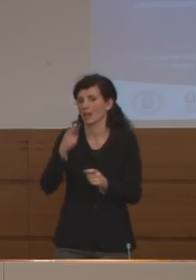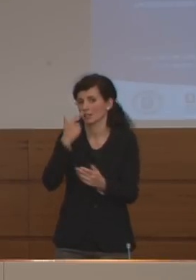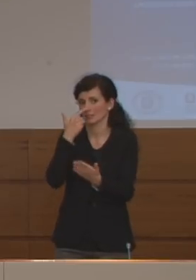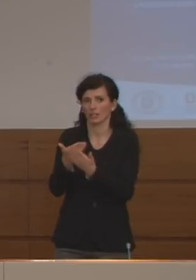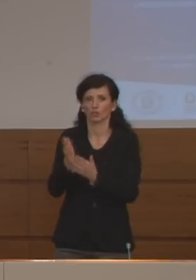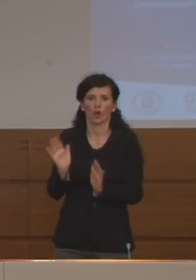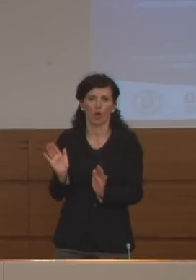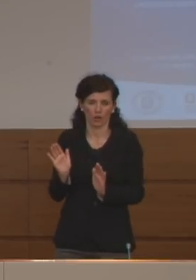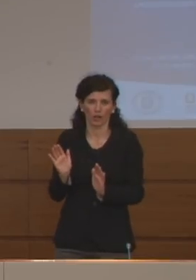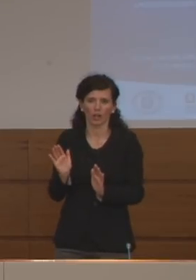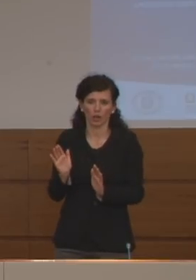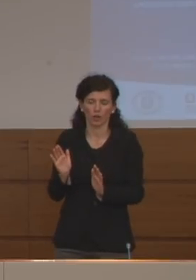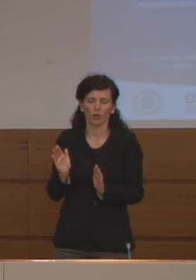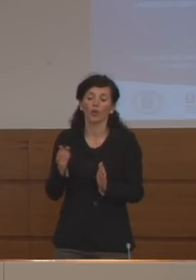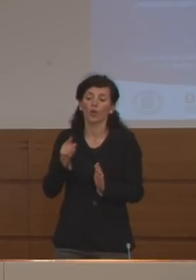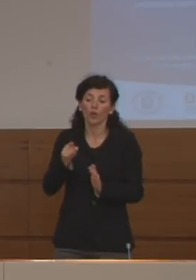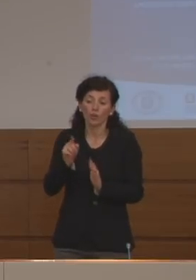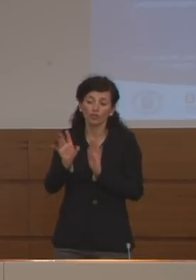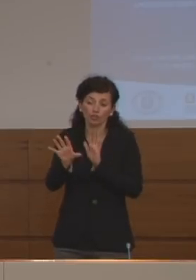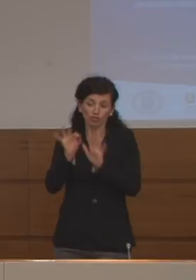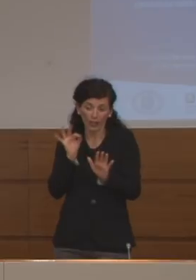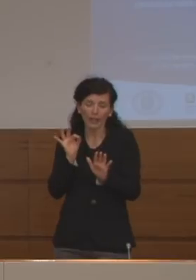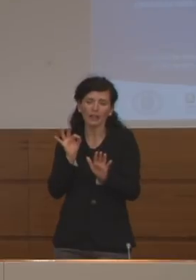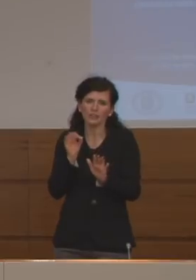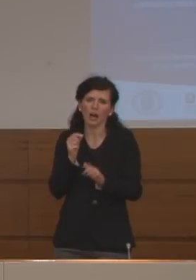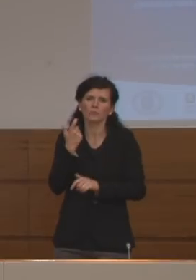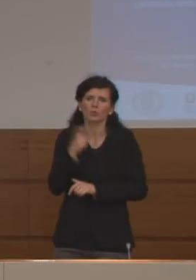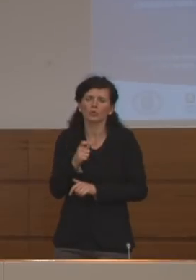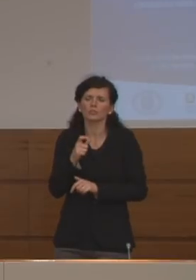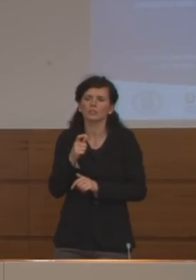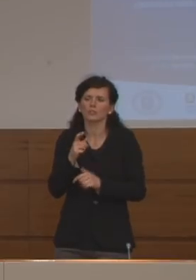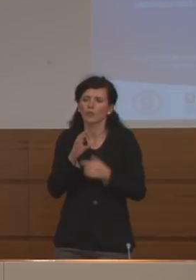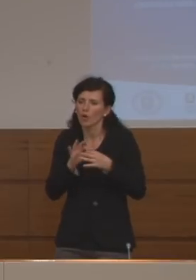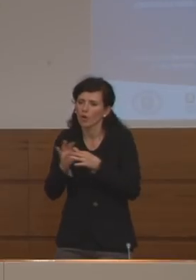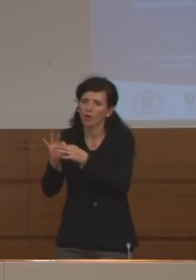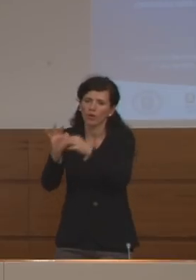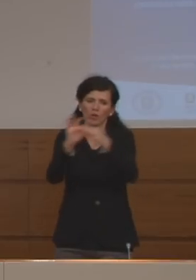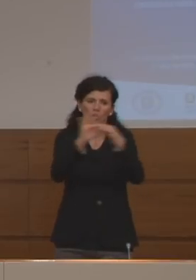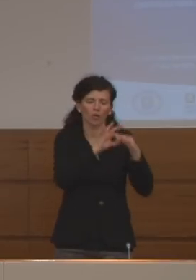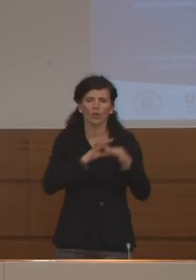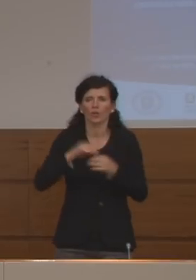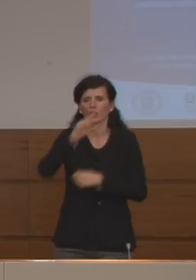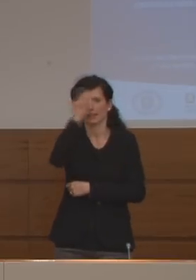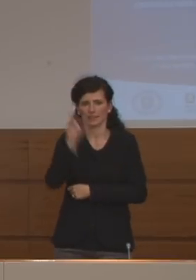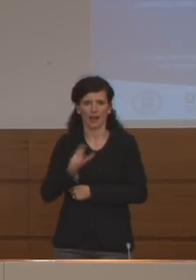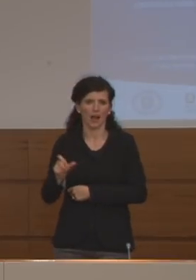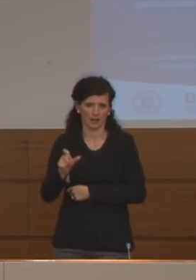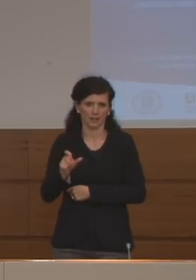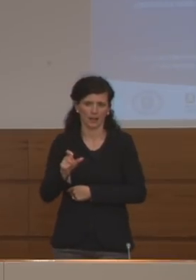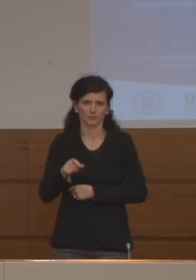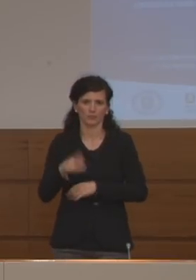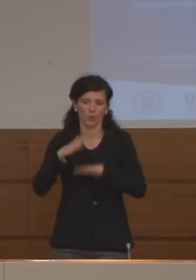un approccio omogeneo su tutto il territorio del nostro paese.